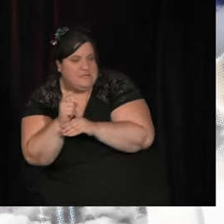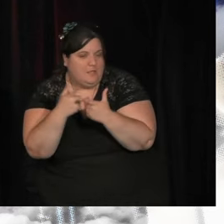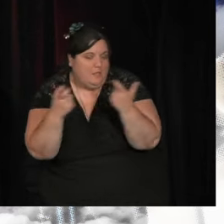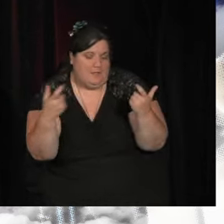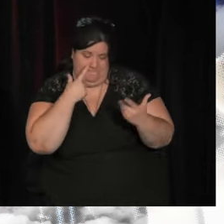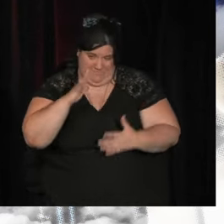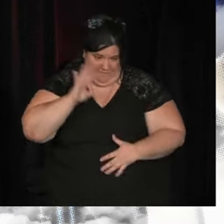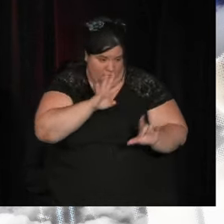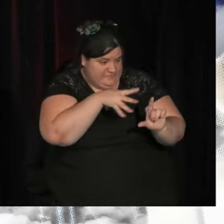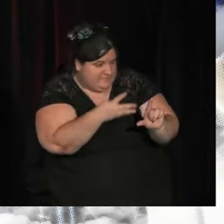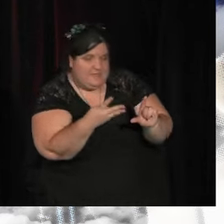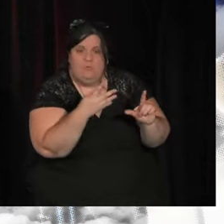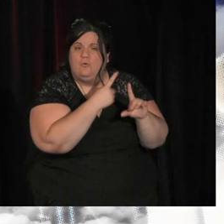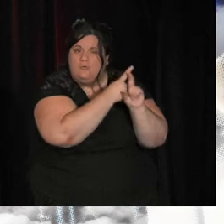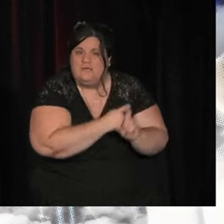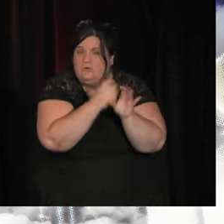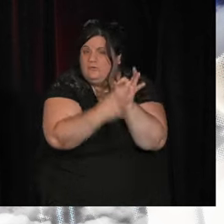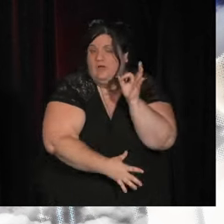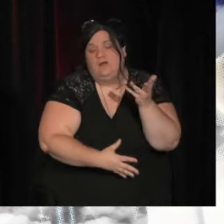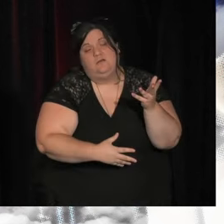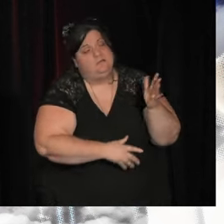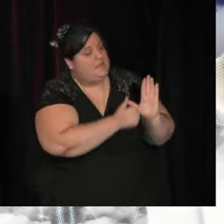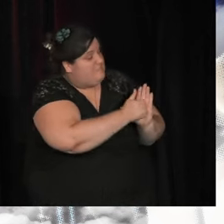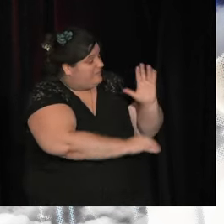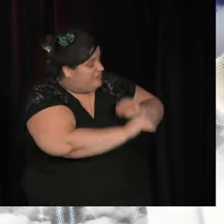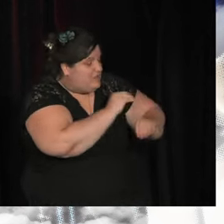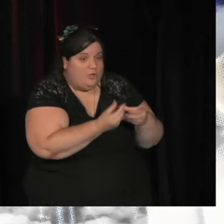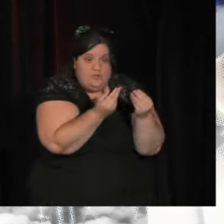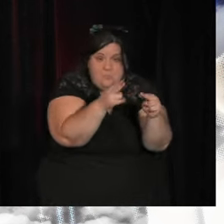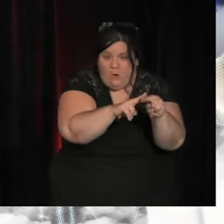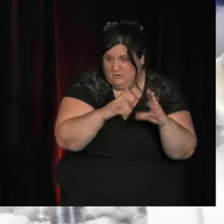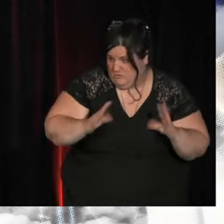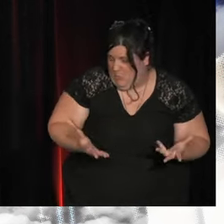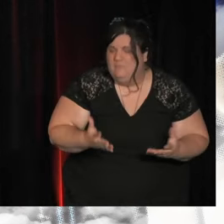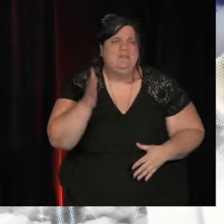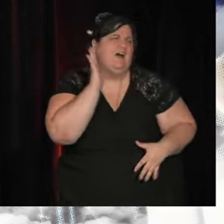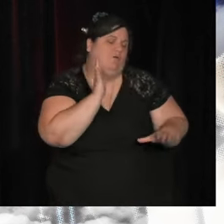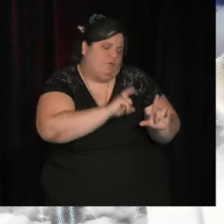peu largués. Défavorisés. Ils (n'avaient pas vraiment fait) des kills. C'est ça. Mais tu avais quelques stats à l'époque, ça aussi ils l'ont enlevé.